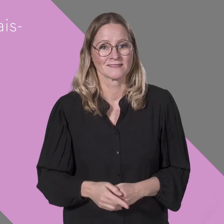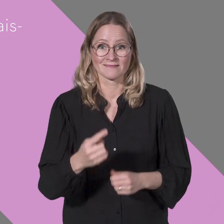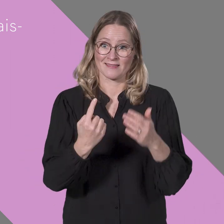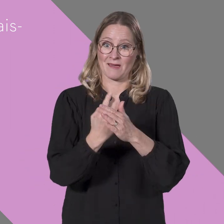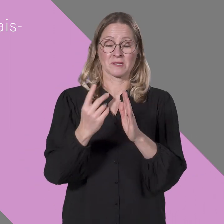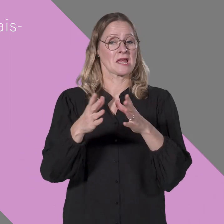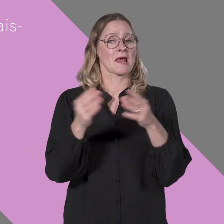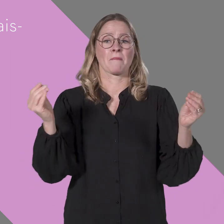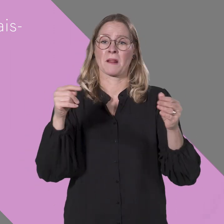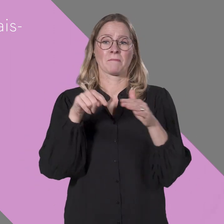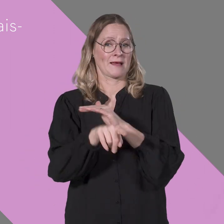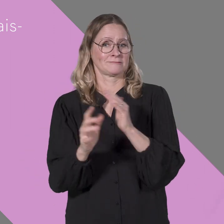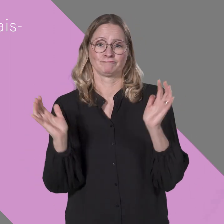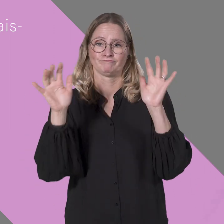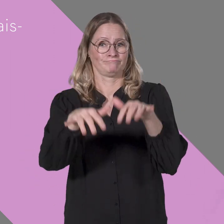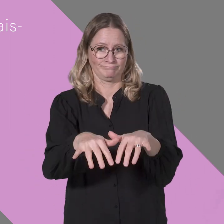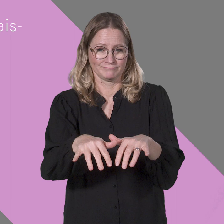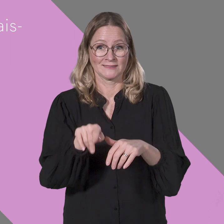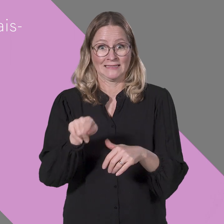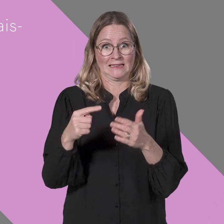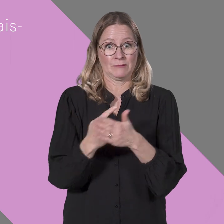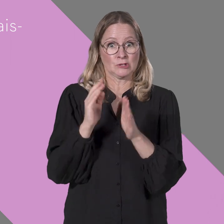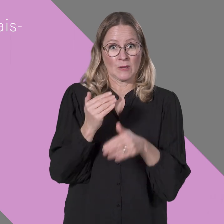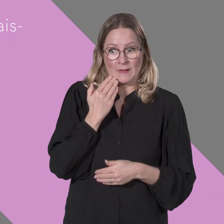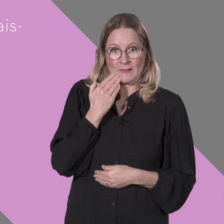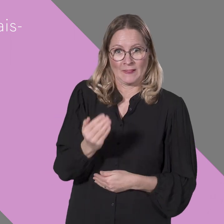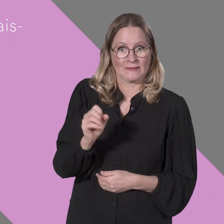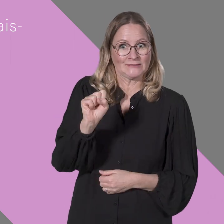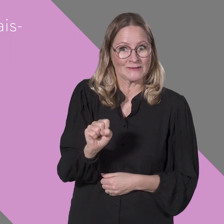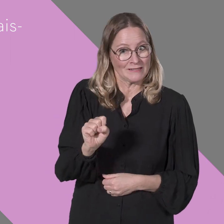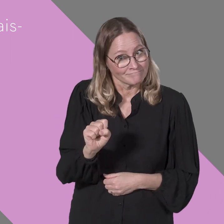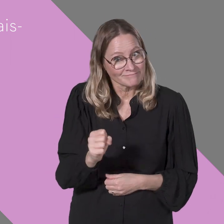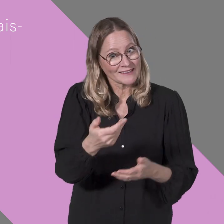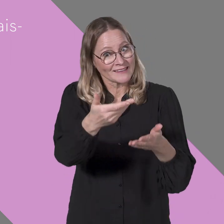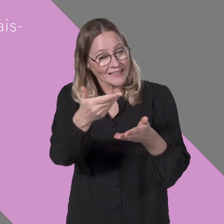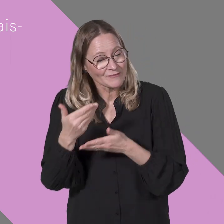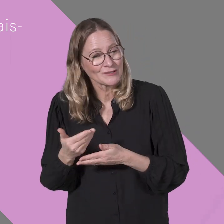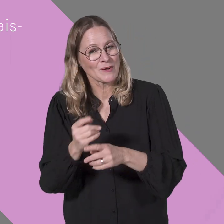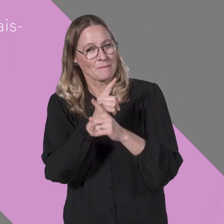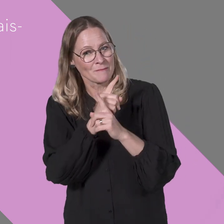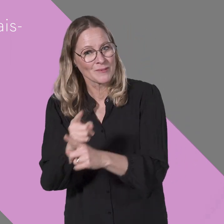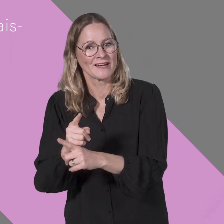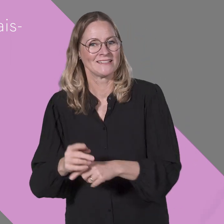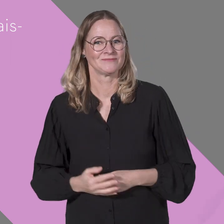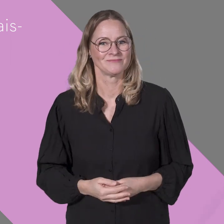Tapahtumaan on ilmainen pääsy. Tapahtuma järjestetään siis jo tämän viikon sunnuntaina, - joten tervetuloa mukaan!